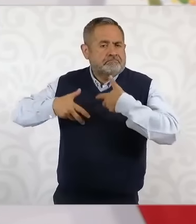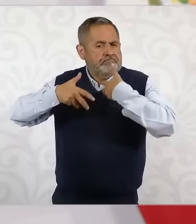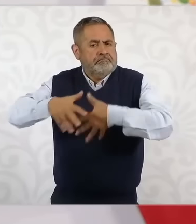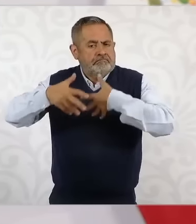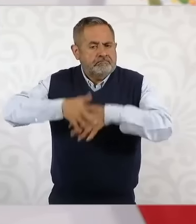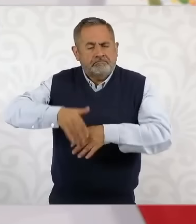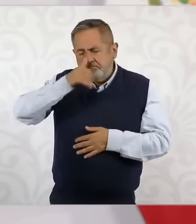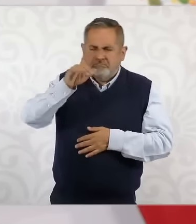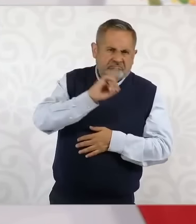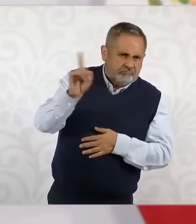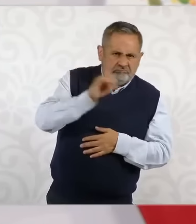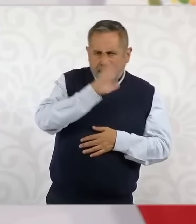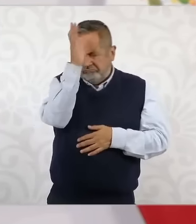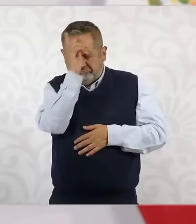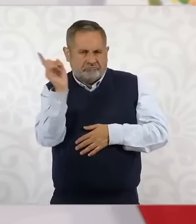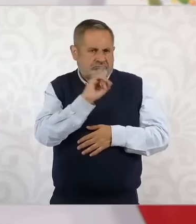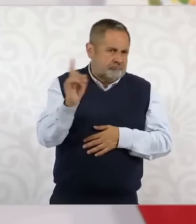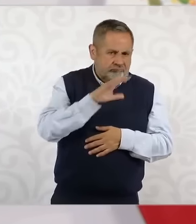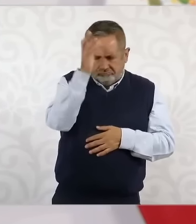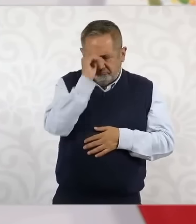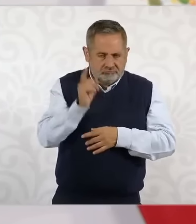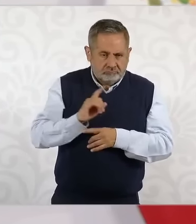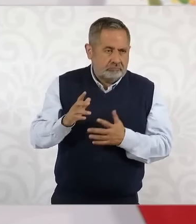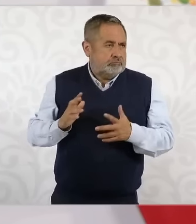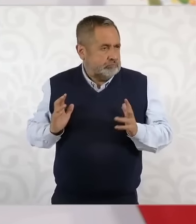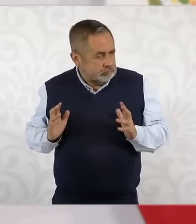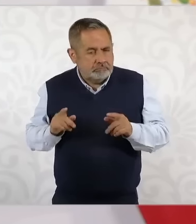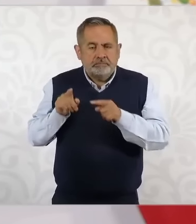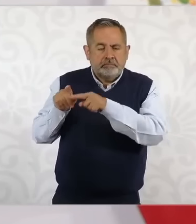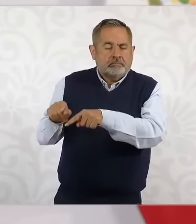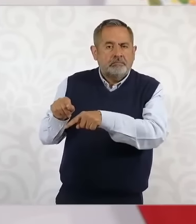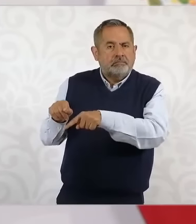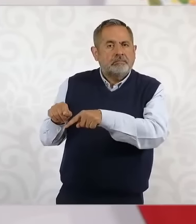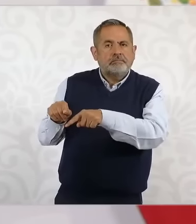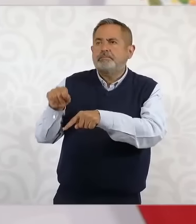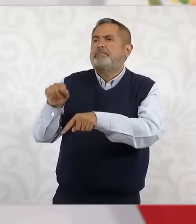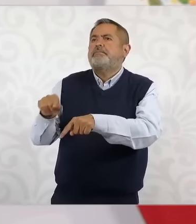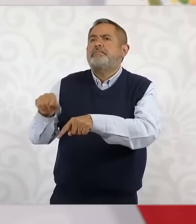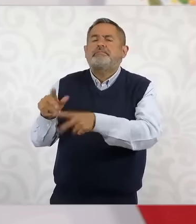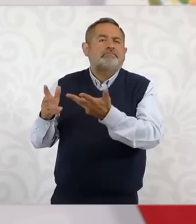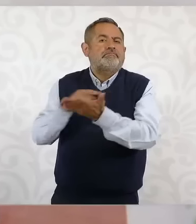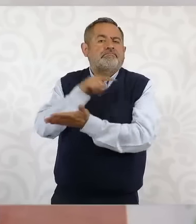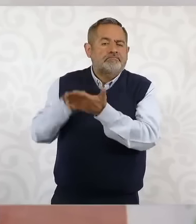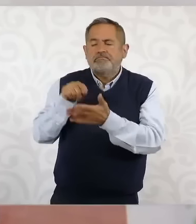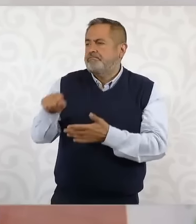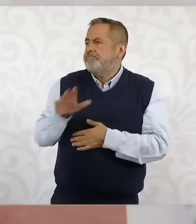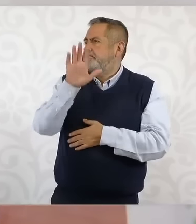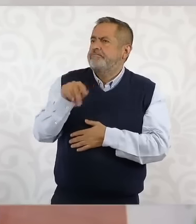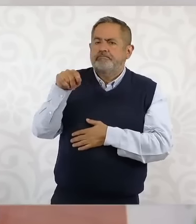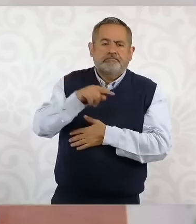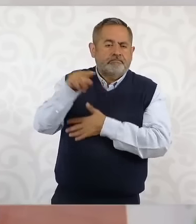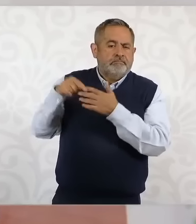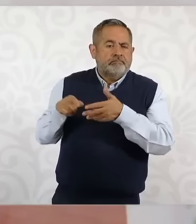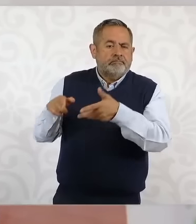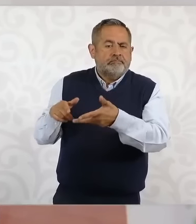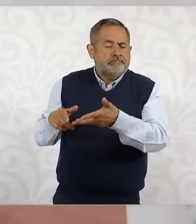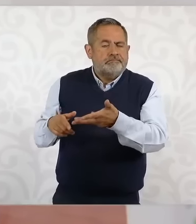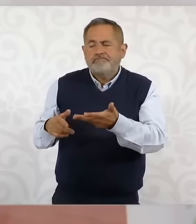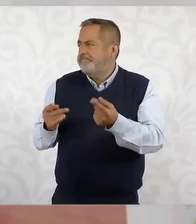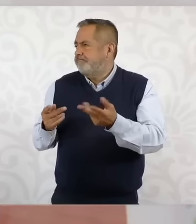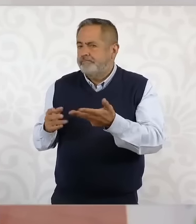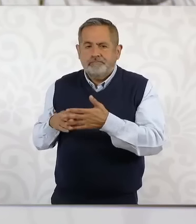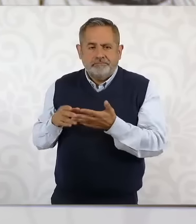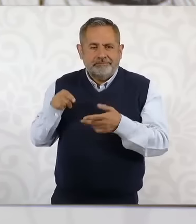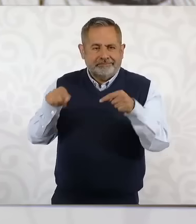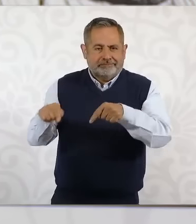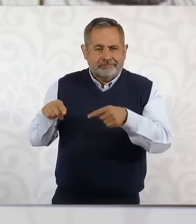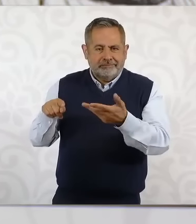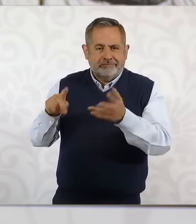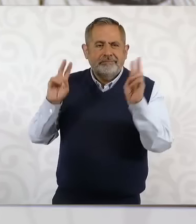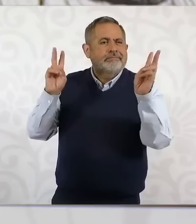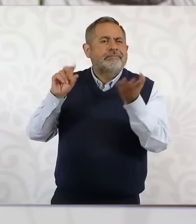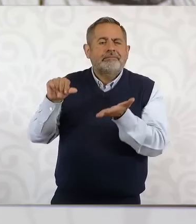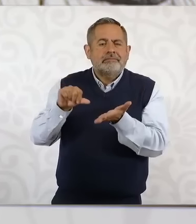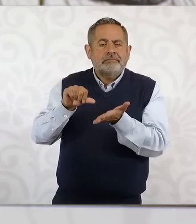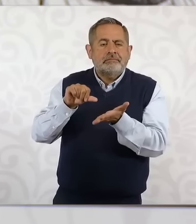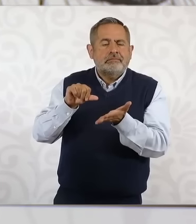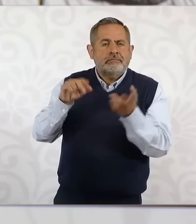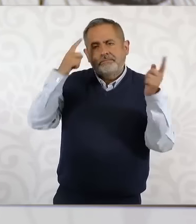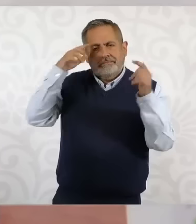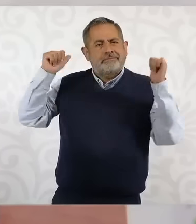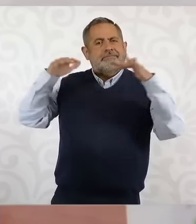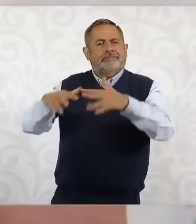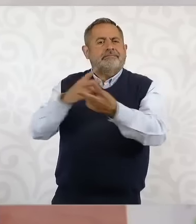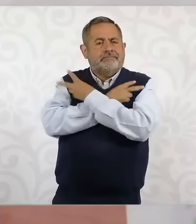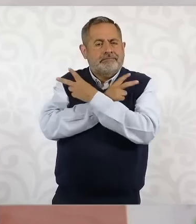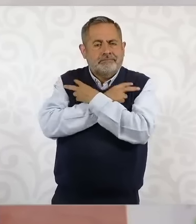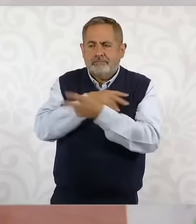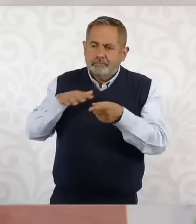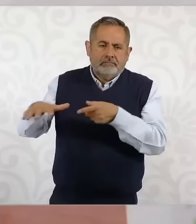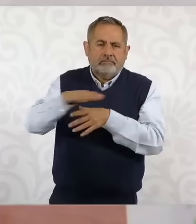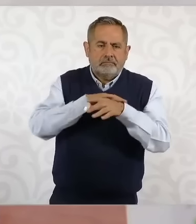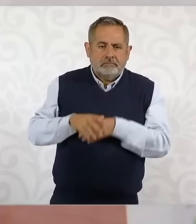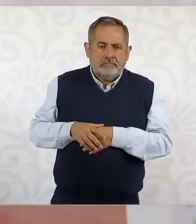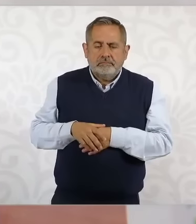que están en contra. es eh un pues una especie de eh centro vacacional o un parque acuático.